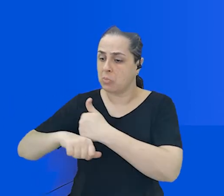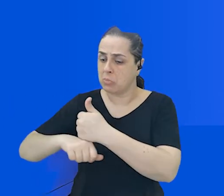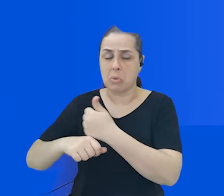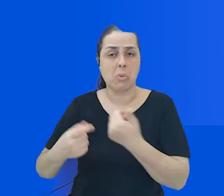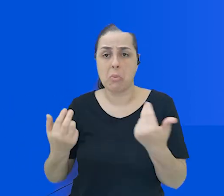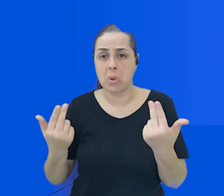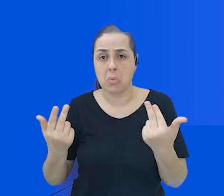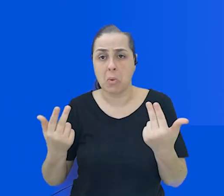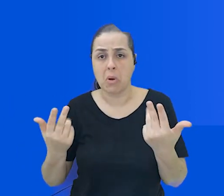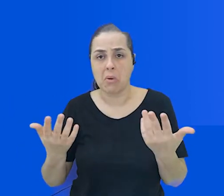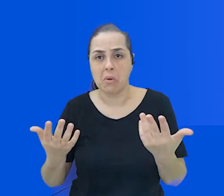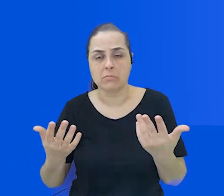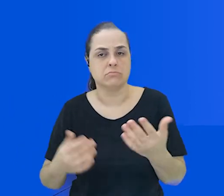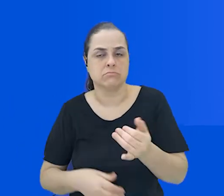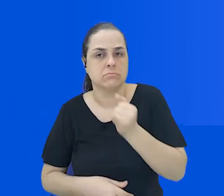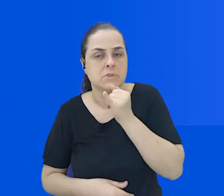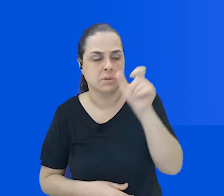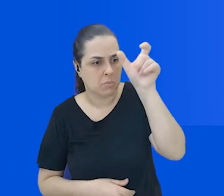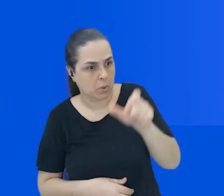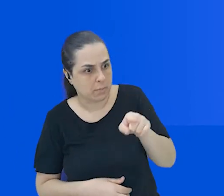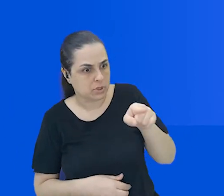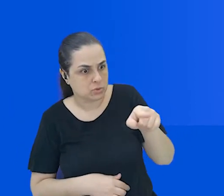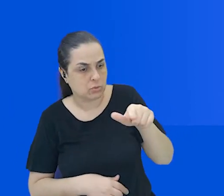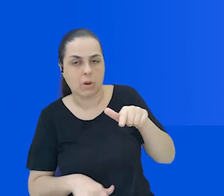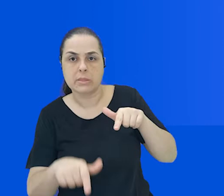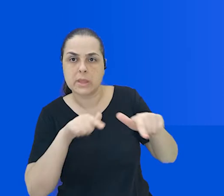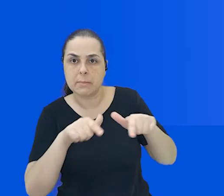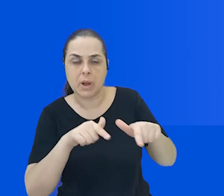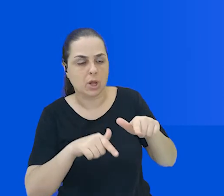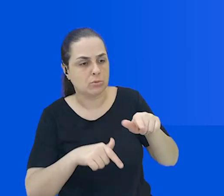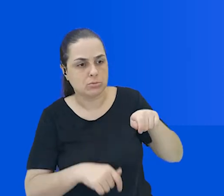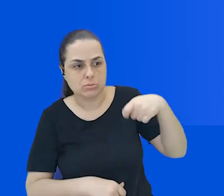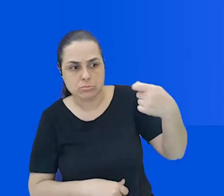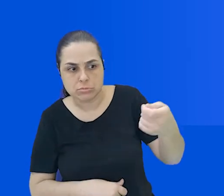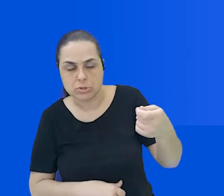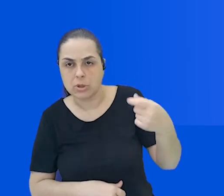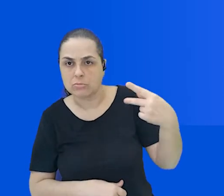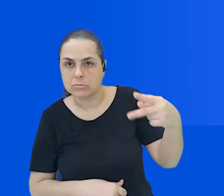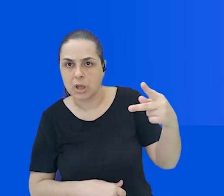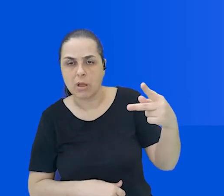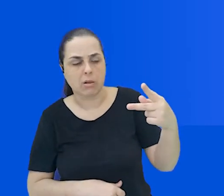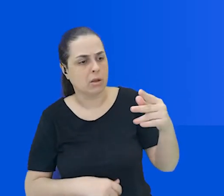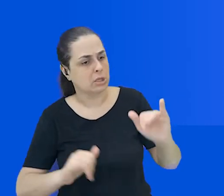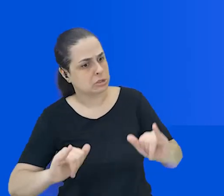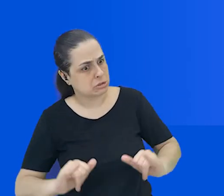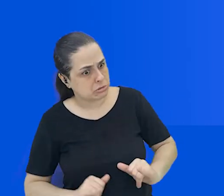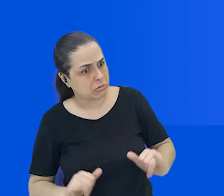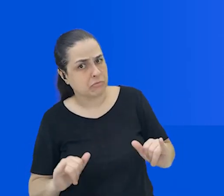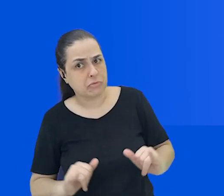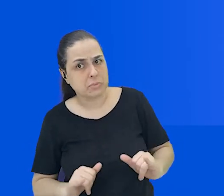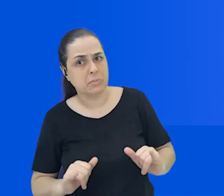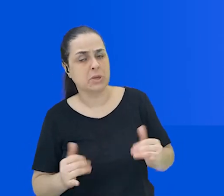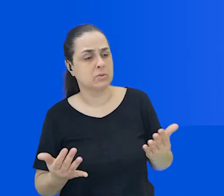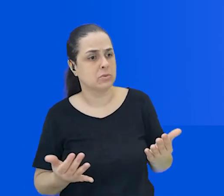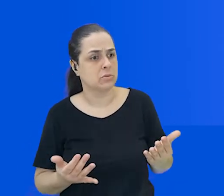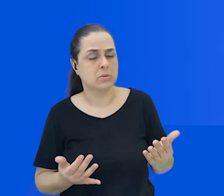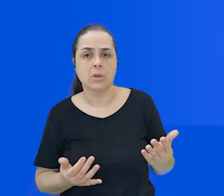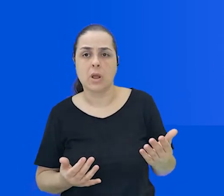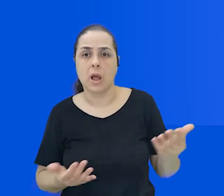muito diferente quando a gente vê alguém sofrendo, por exemplo, no trabalho, ou alguém que tem alguma atitude naquele momento que a gente não esperava.